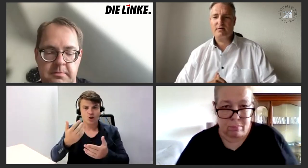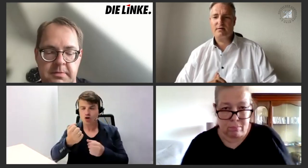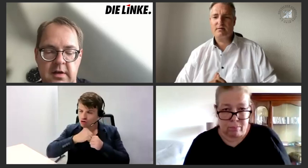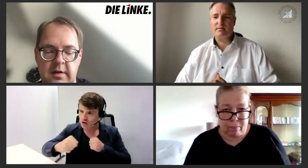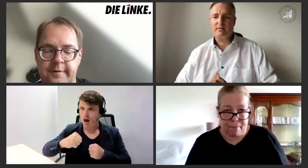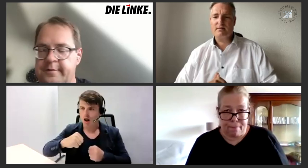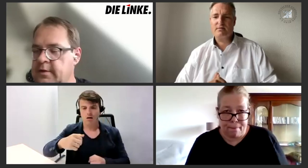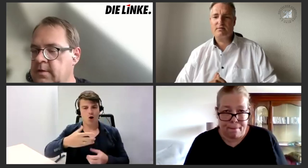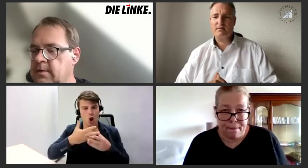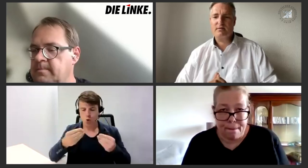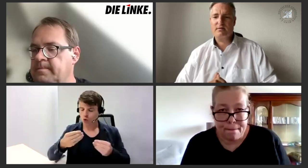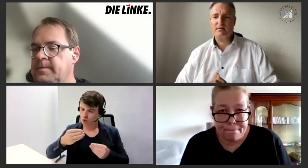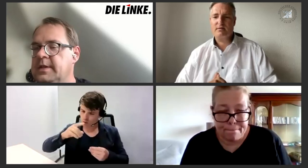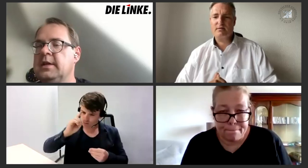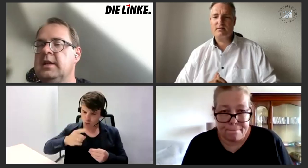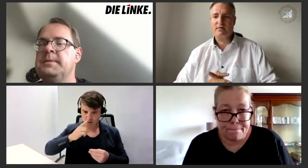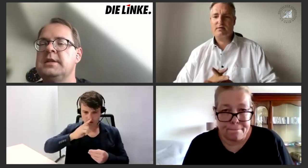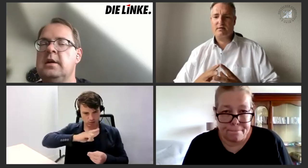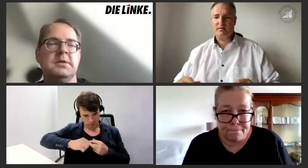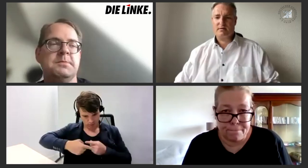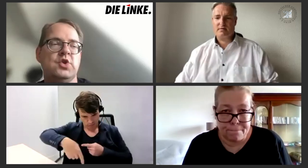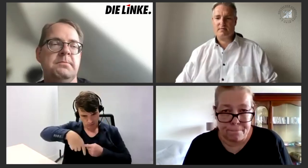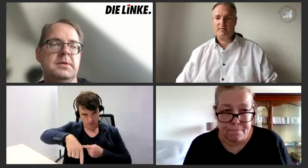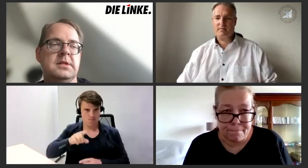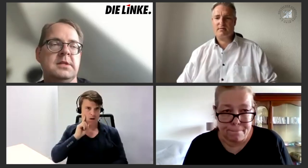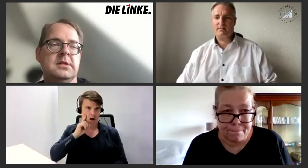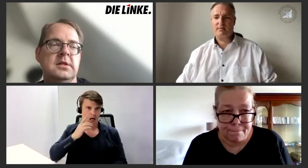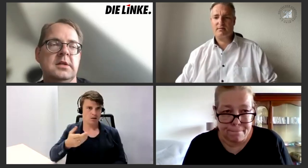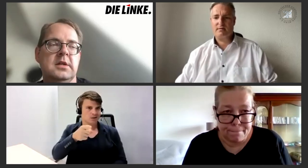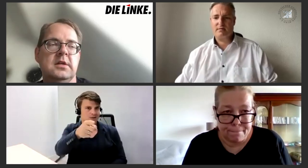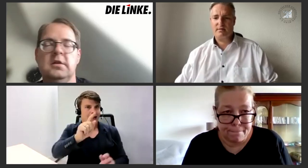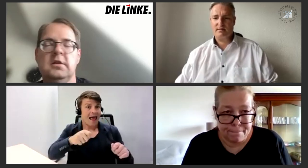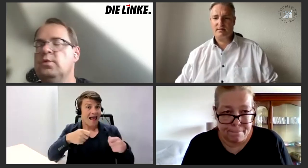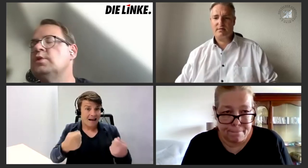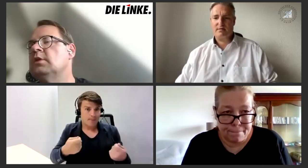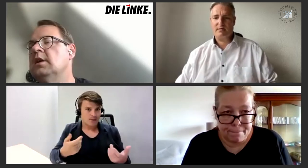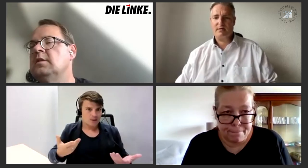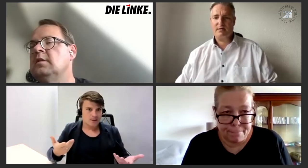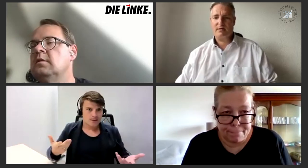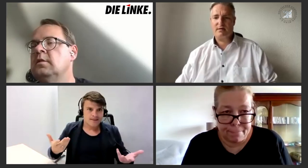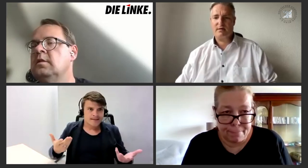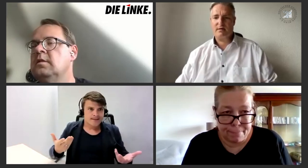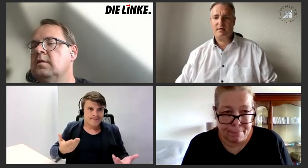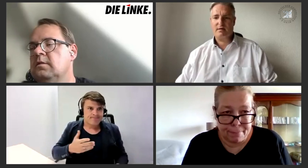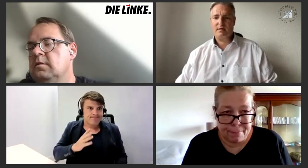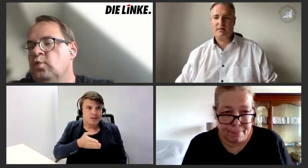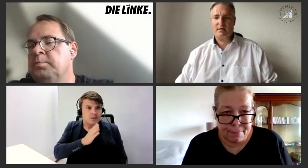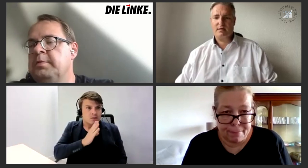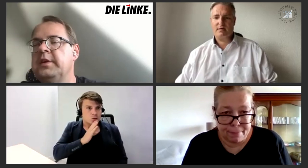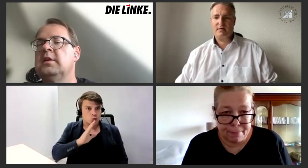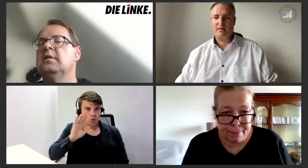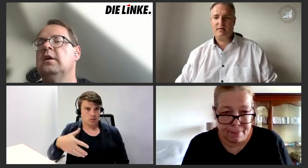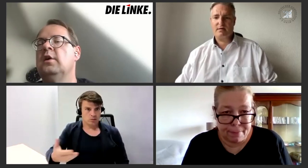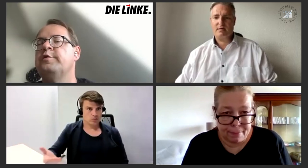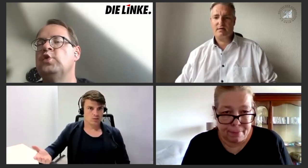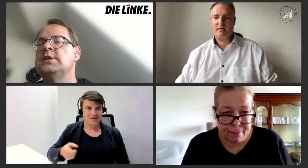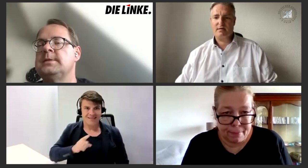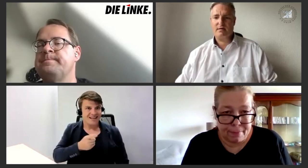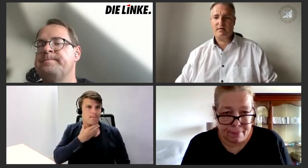schnelle Lösung bedarf. Das Ergebnis, Sie haben es beschrieben, ist unzureichend und unbefriedigend,